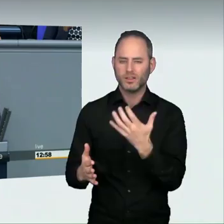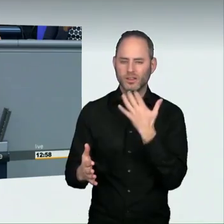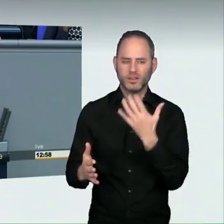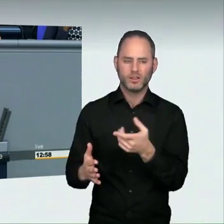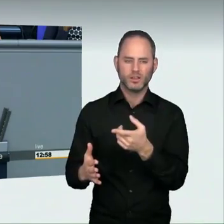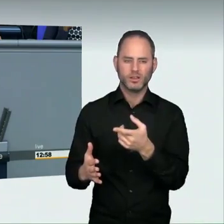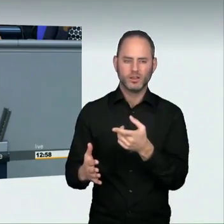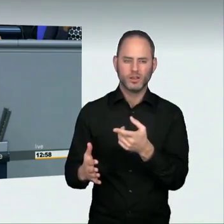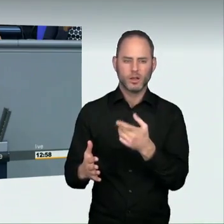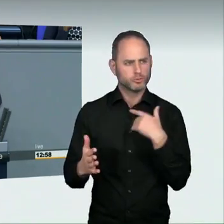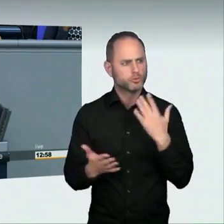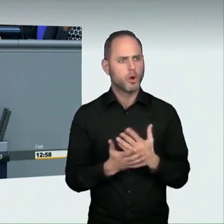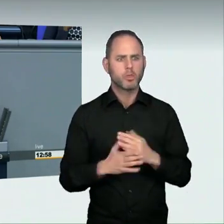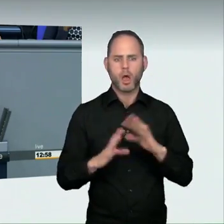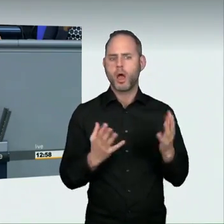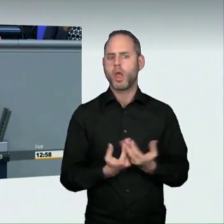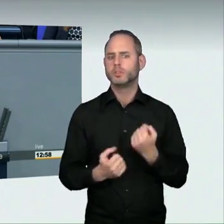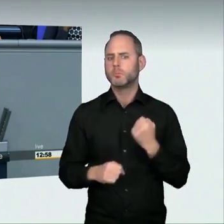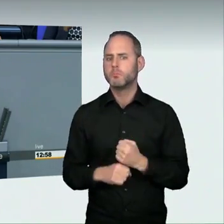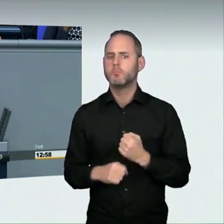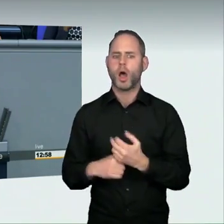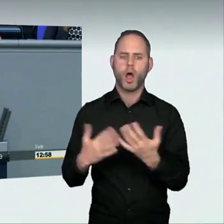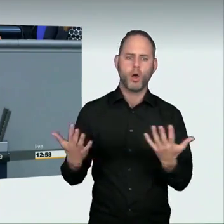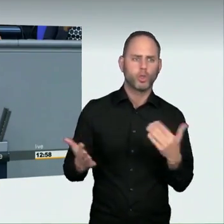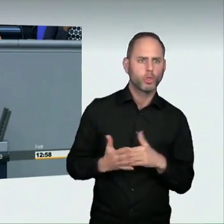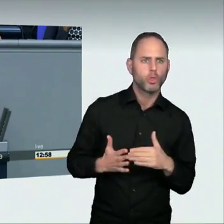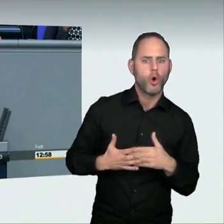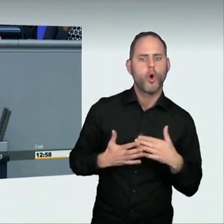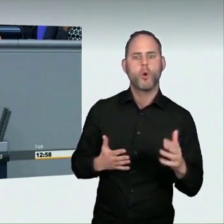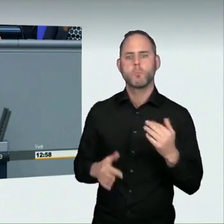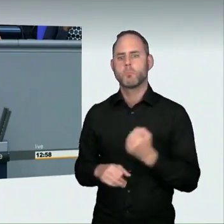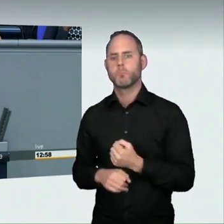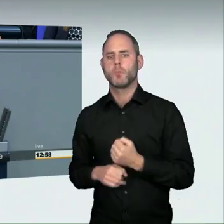Daher rede ich jetzt einmal über das, was Schwarz-Gelb getan hat.